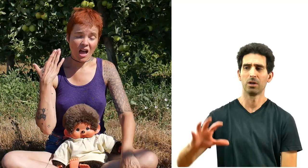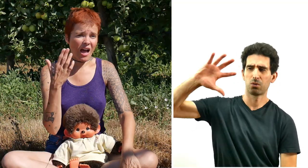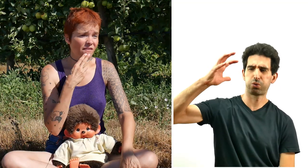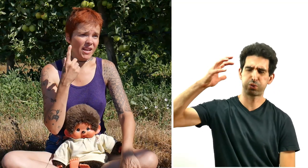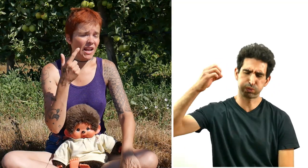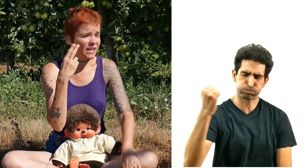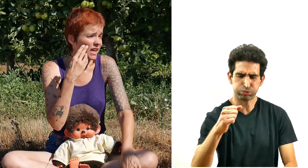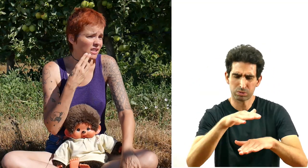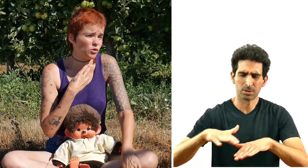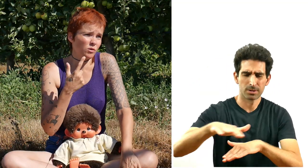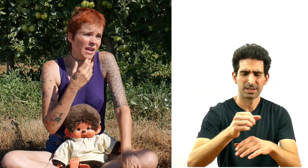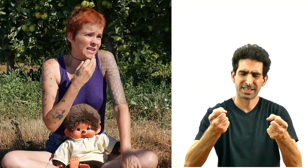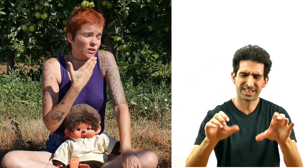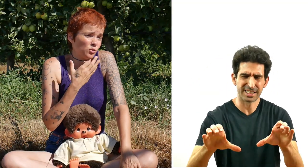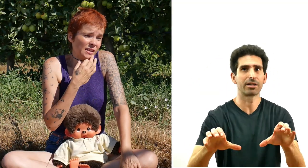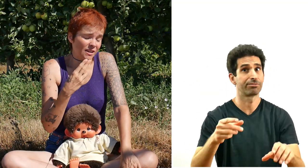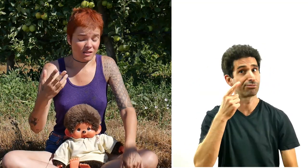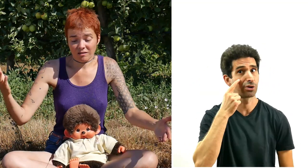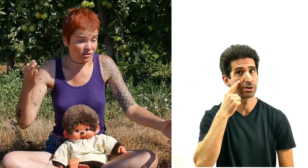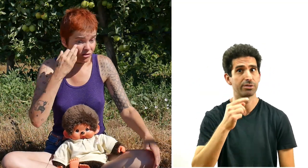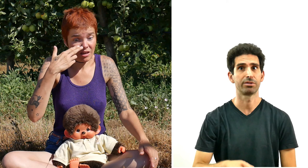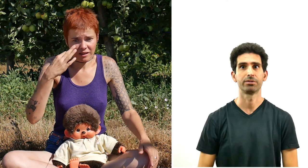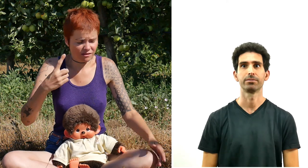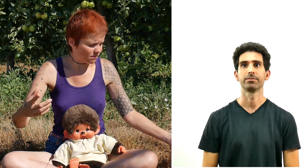Avec la canicule, c’est tout sec. Regarde.